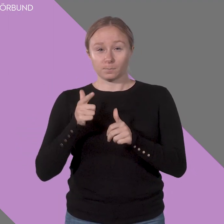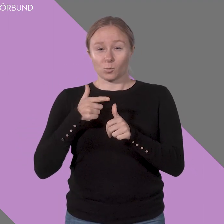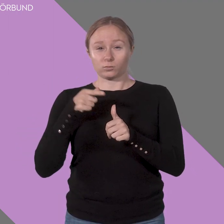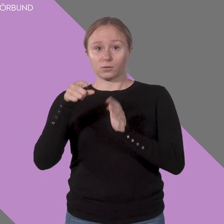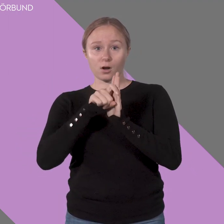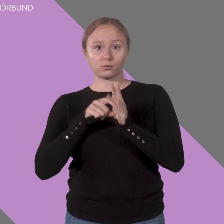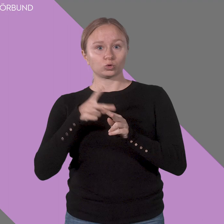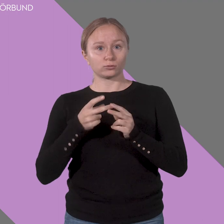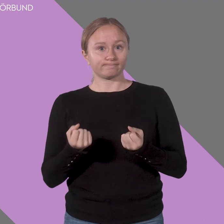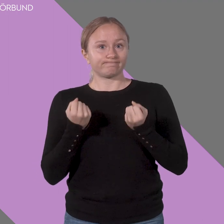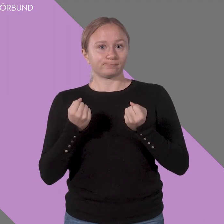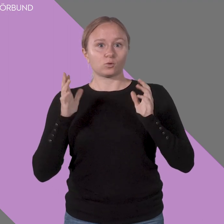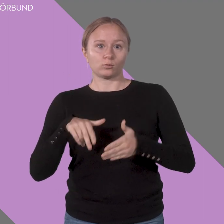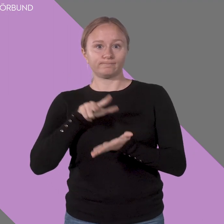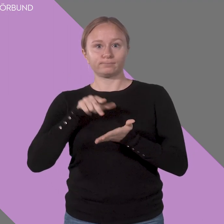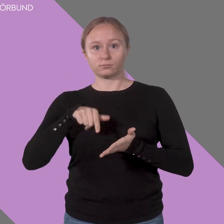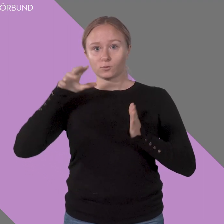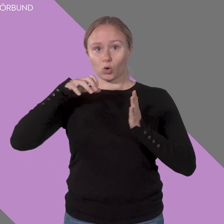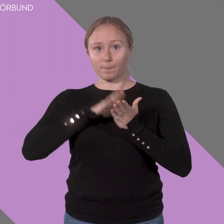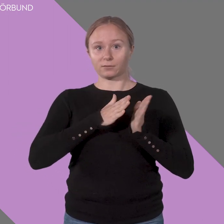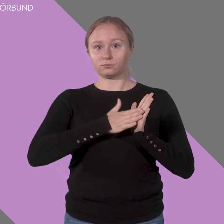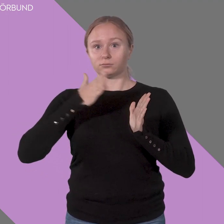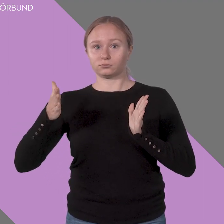Ursprungligen skulle lagen träda i kraft nu i oktober, -